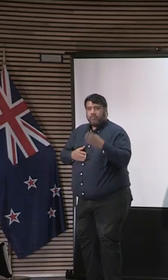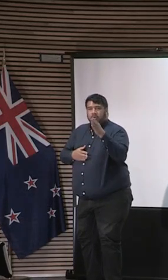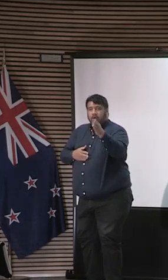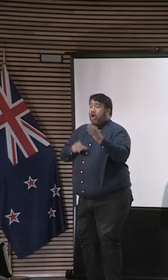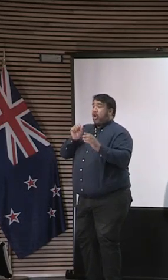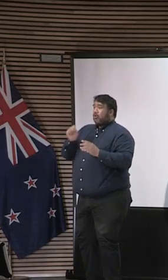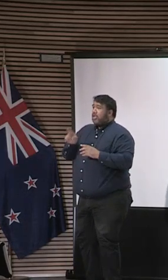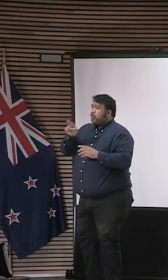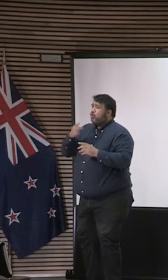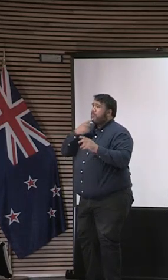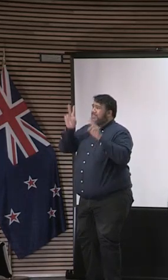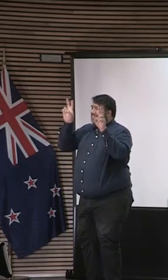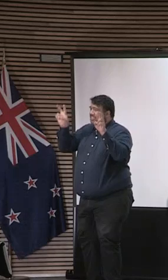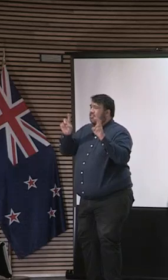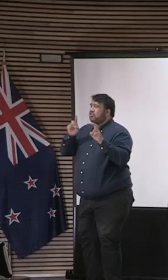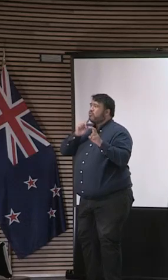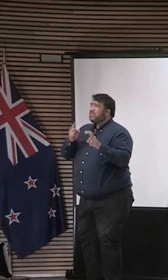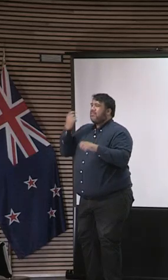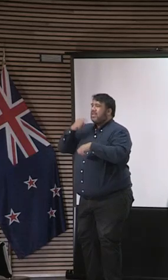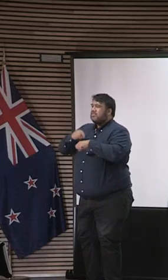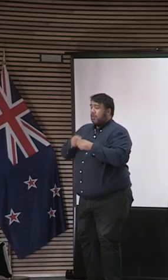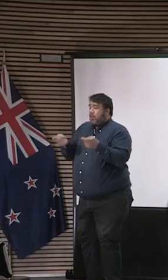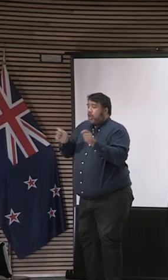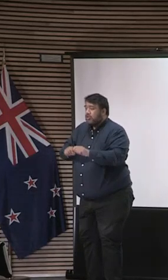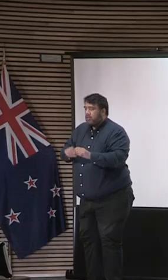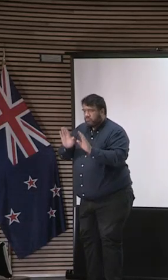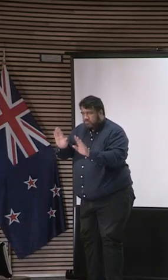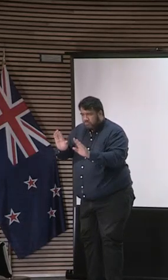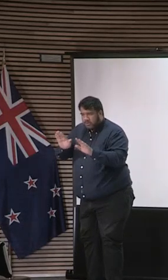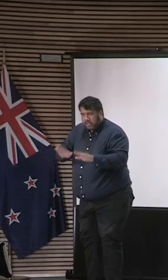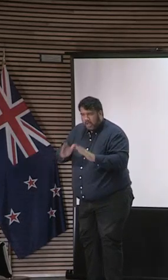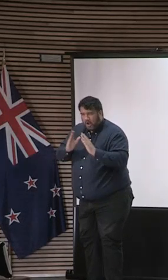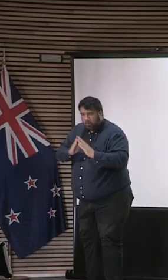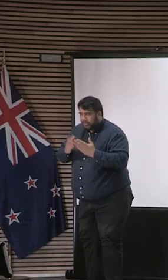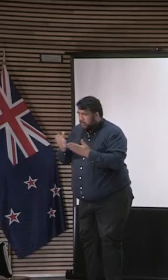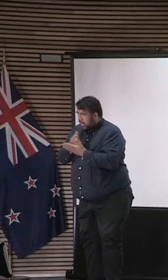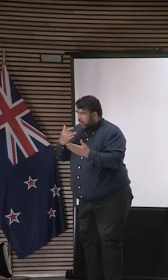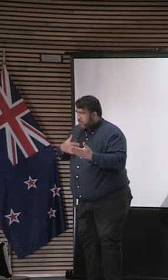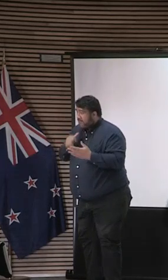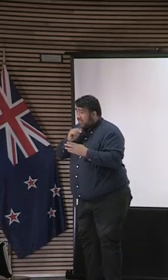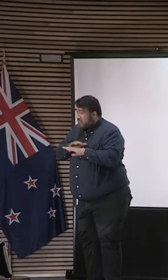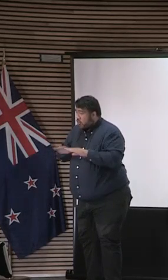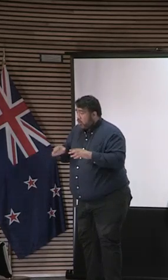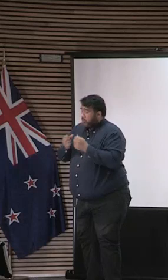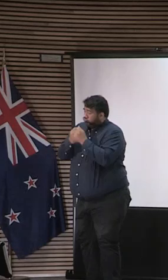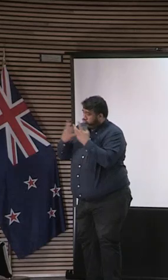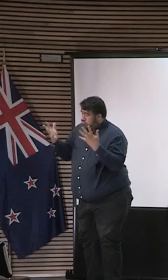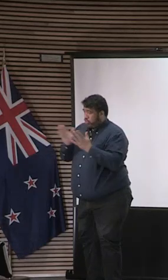nga mahi katoa he whakaiti i nga koretake. Ko tenei te aronga inaianei inaianei. KAUPAPA: I te 23 Maehe, ka kii mai koe ki a